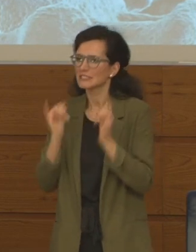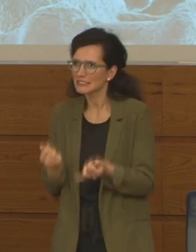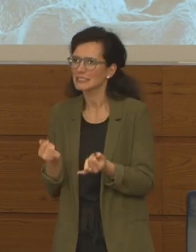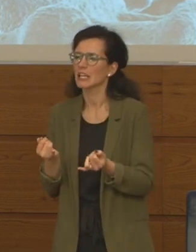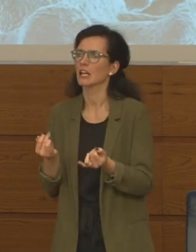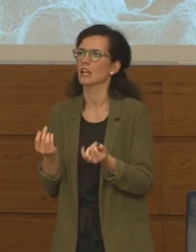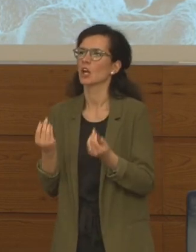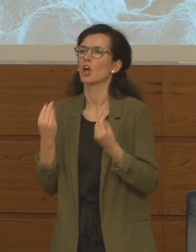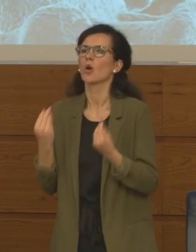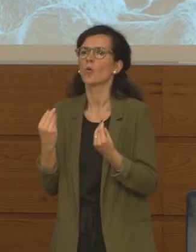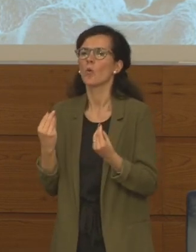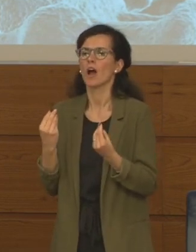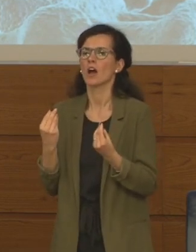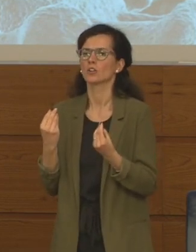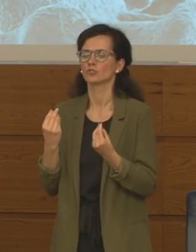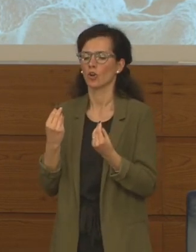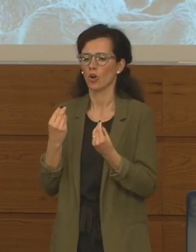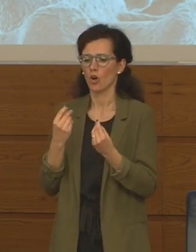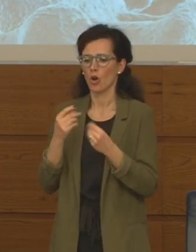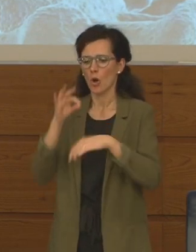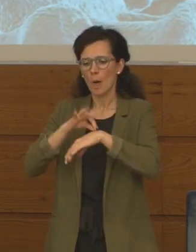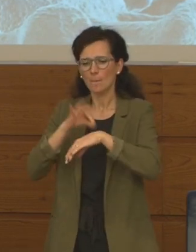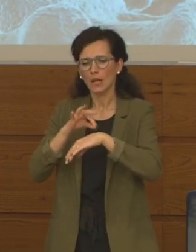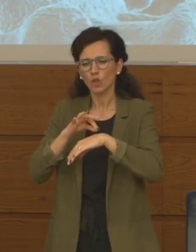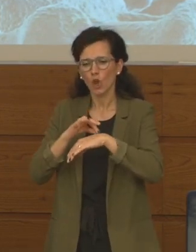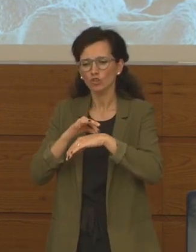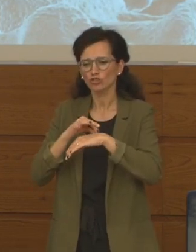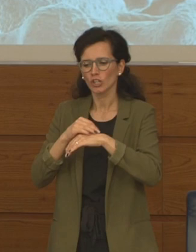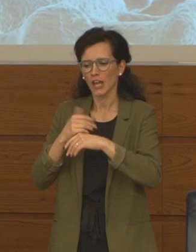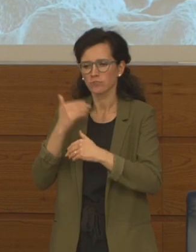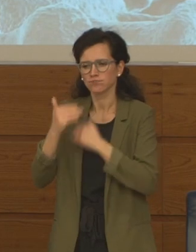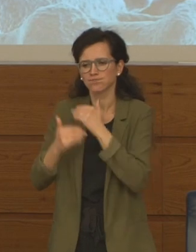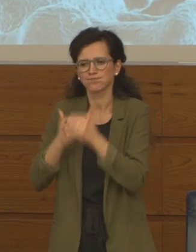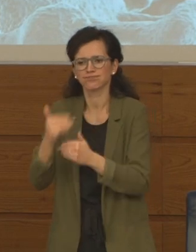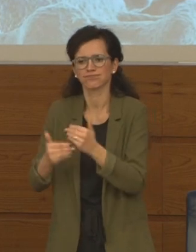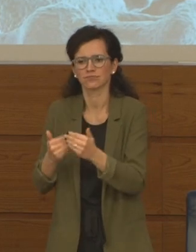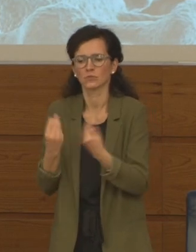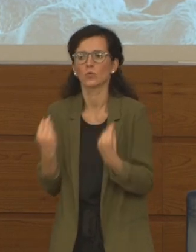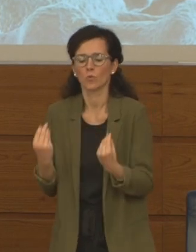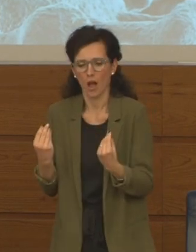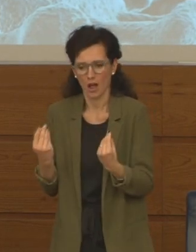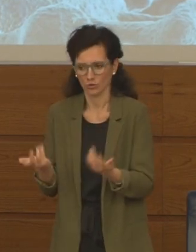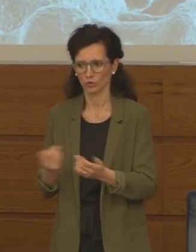patologie pregresse e quant'altro? È chiaro, è quando ci sono